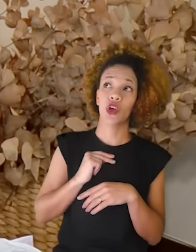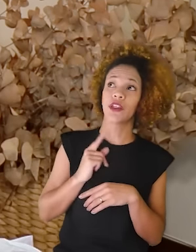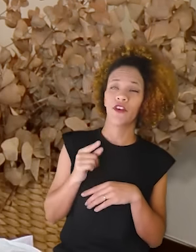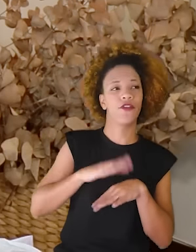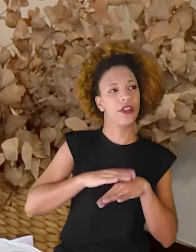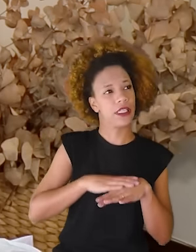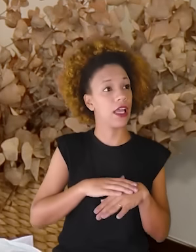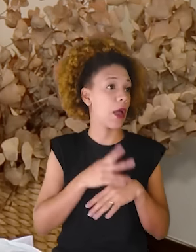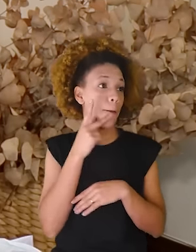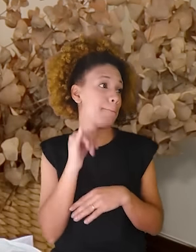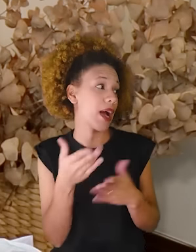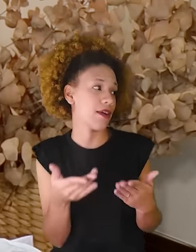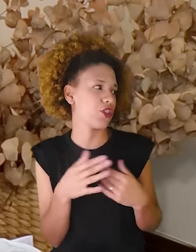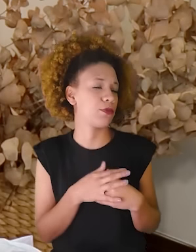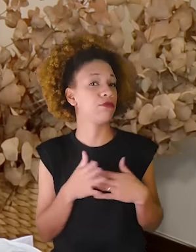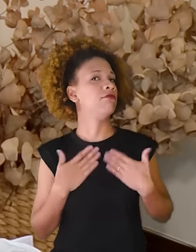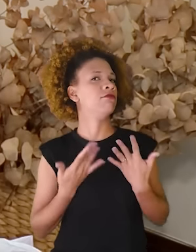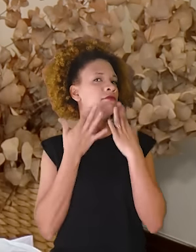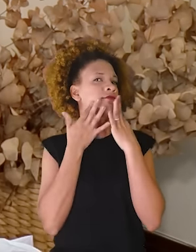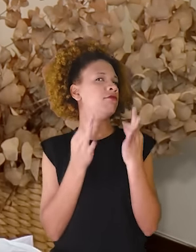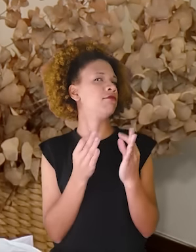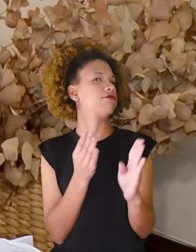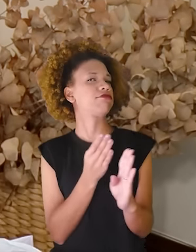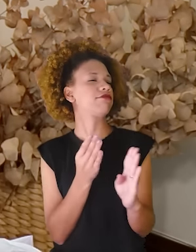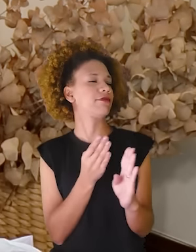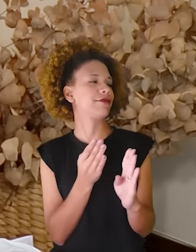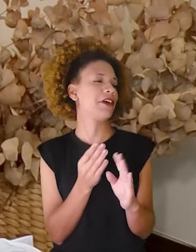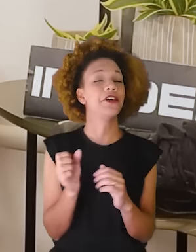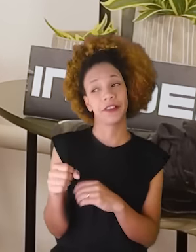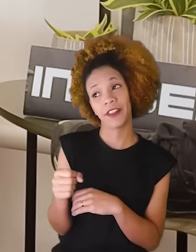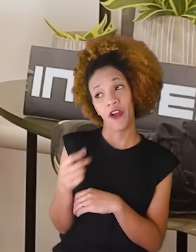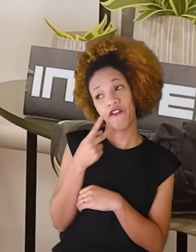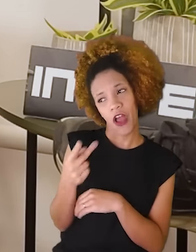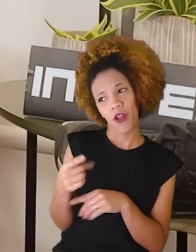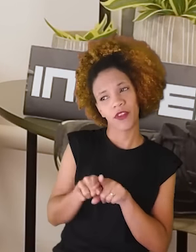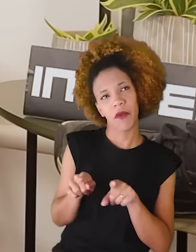fazer isso aí seu pai tá assistindo ele fica meio atento é é só o que eu falo também o que eu não